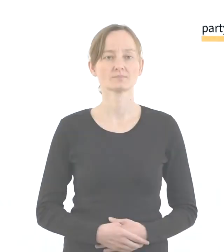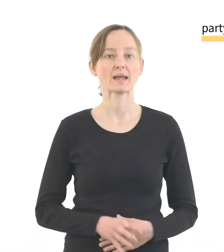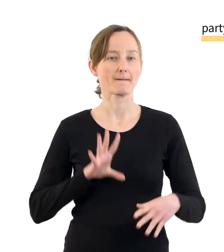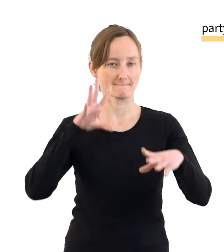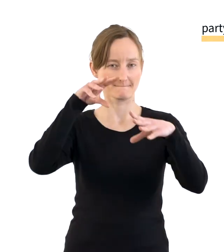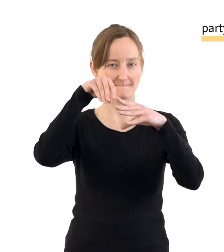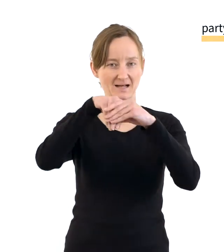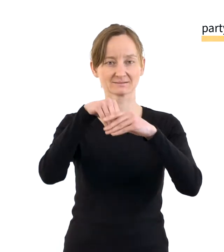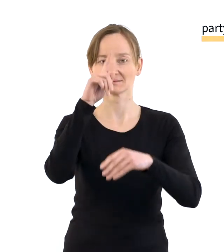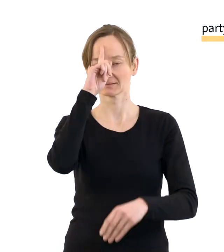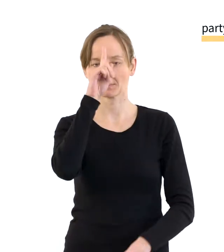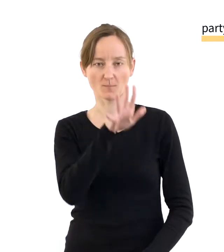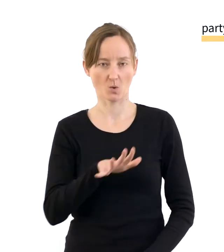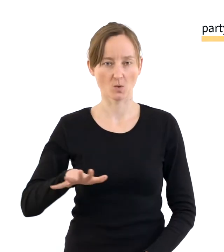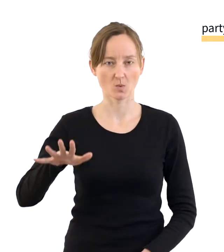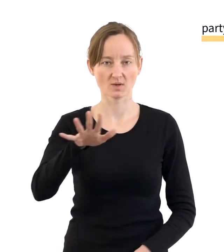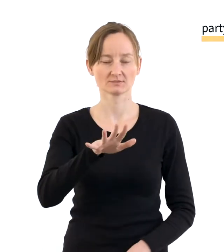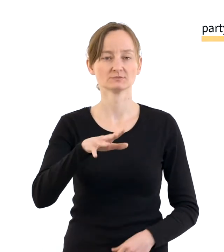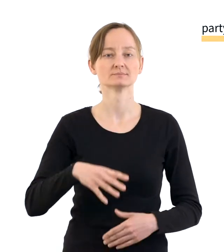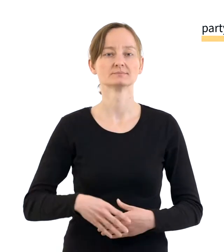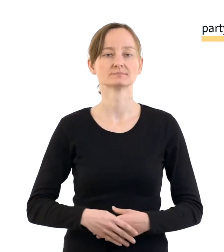Partycypacja społeczna